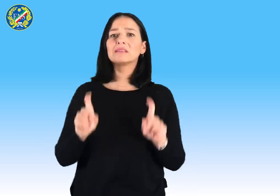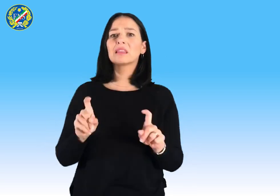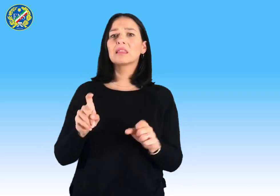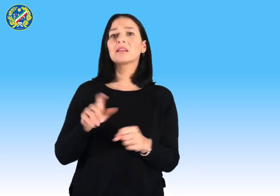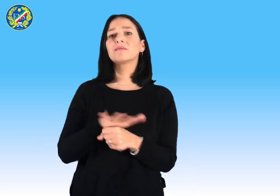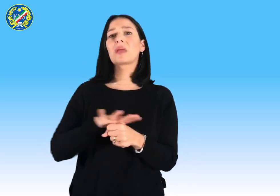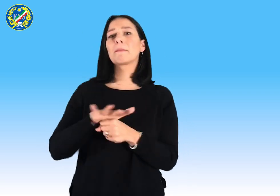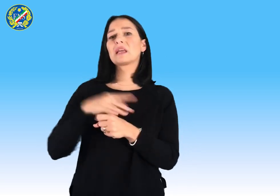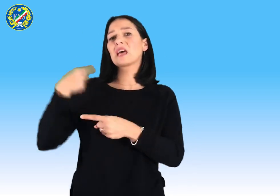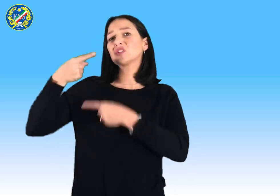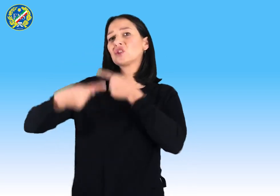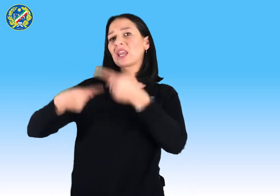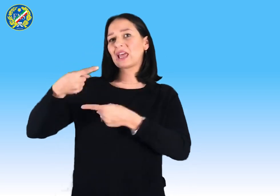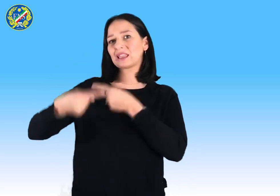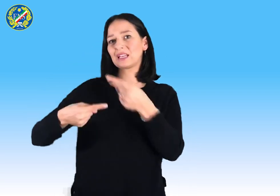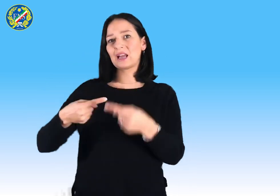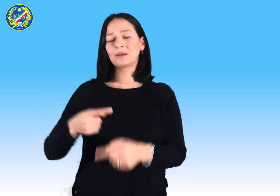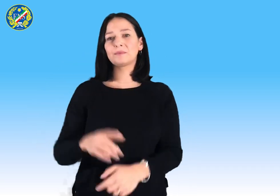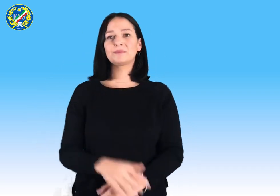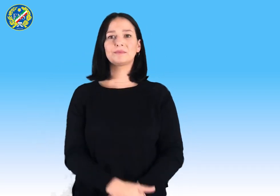poter effettuare prevenzione con test genetico.